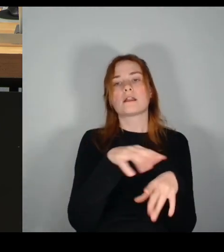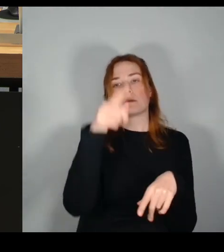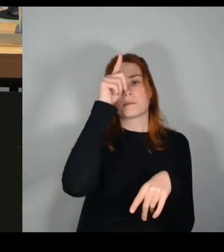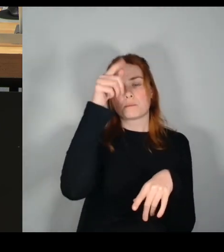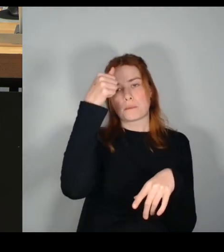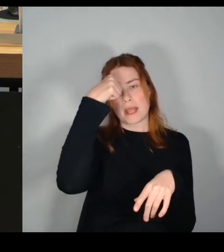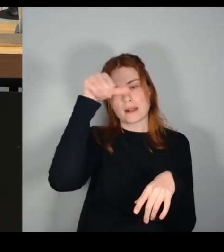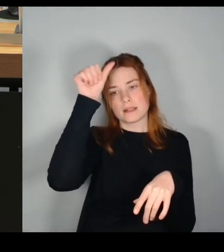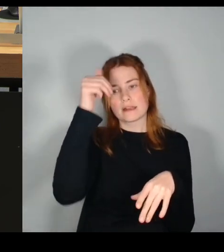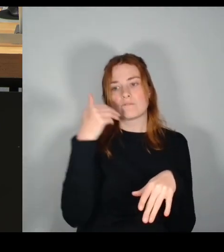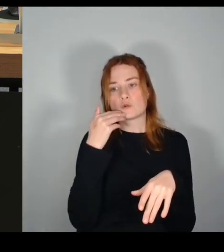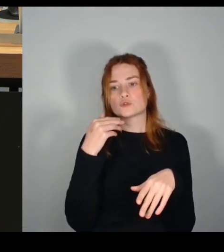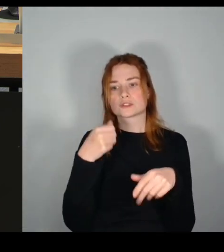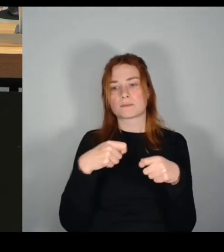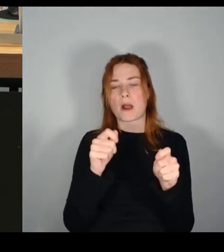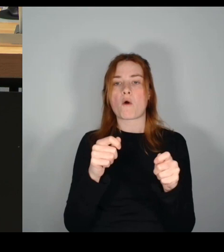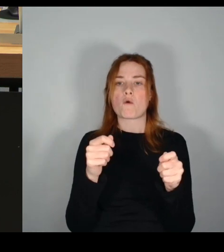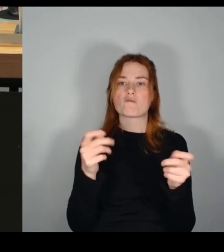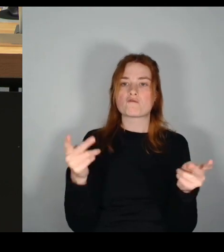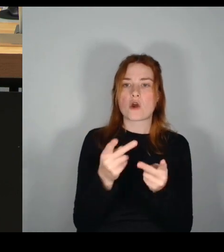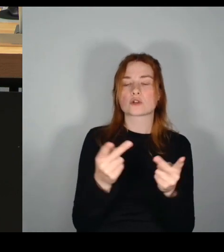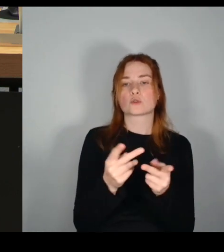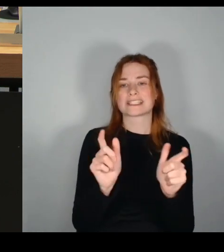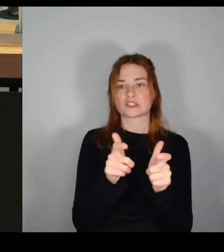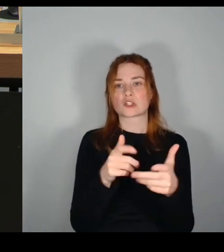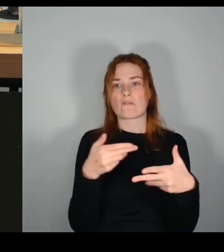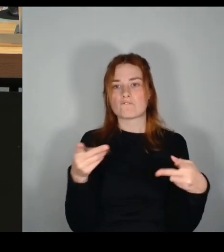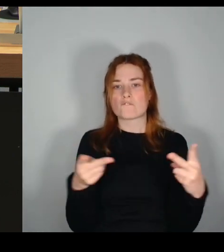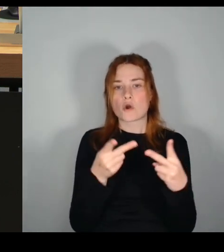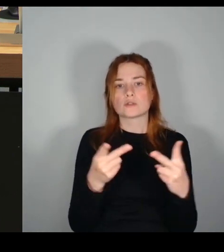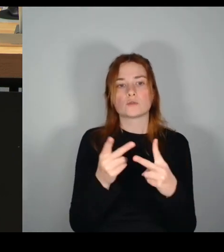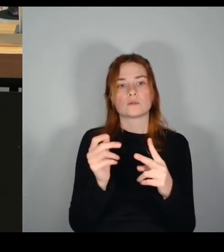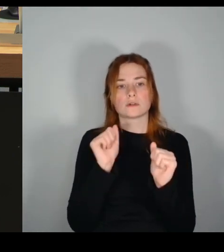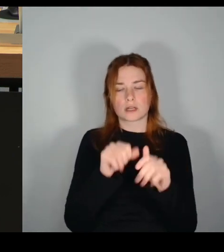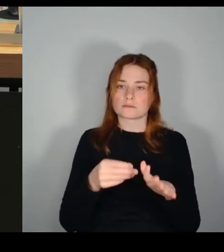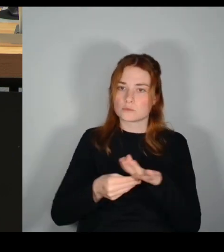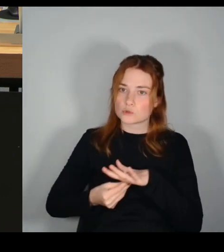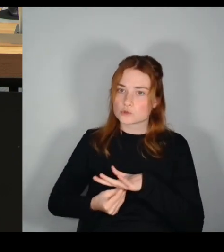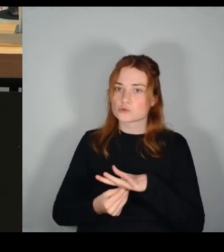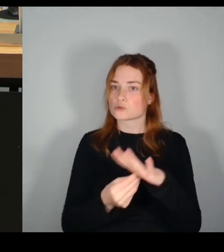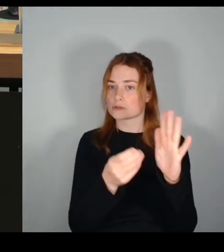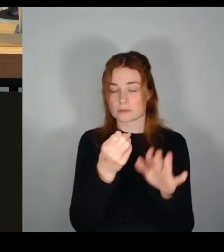selbstverständlich auch unterstützen und dass diese Wohnungsbaugenossenschaft sich zutraut, zum Beispiel das Projekt zu